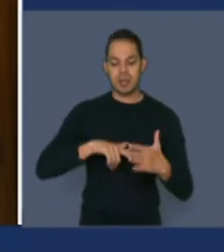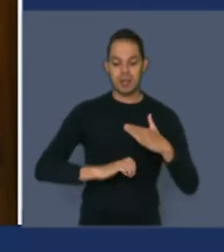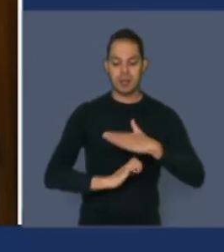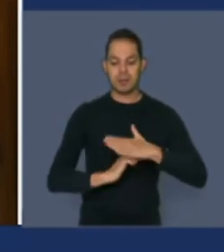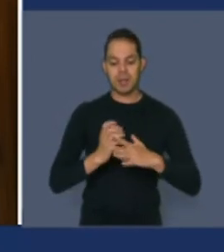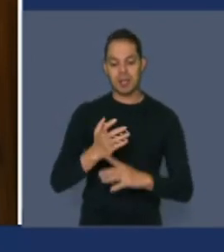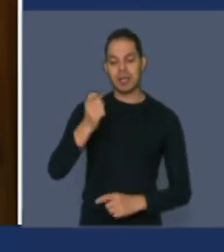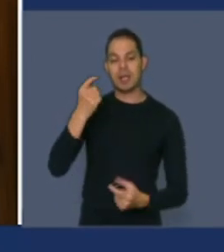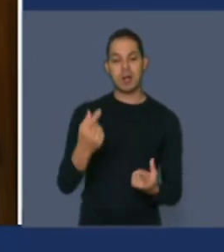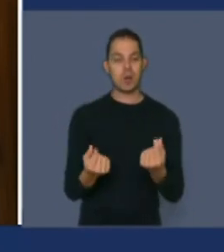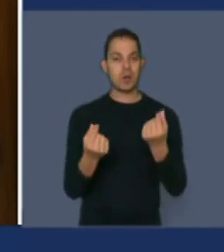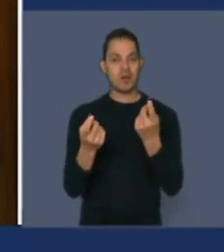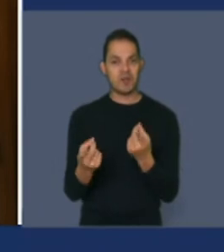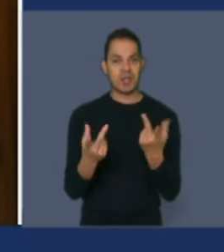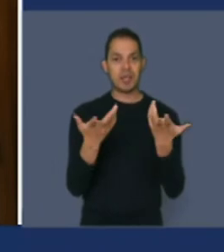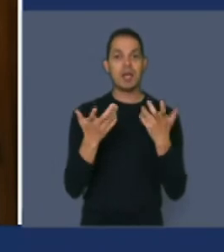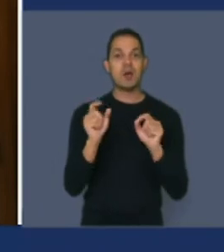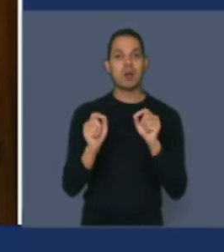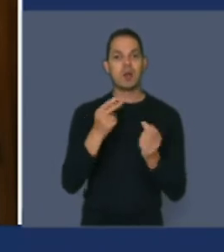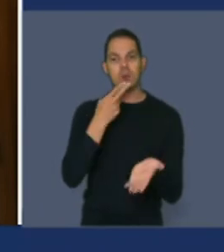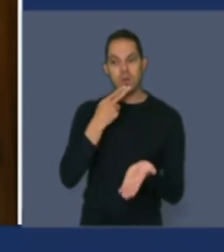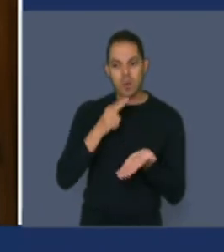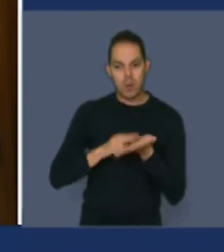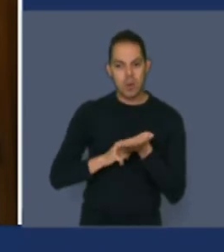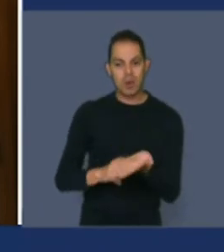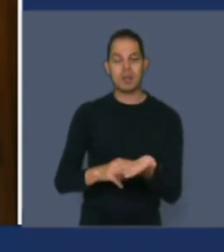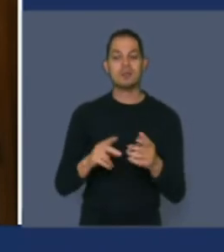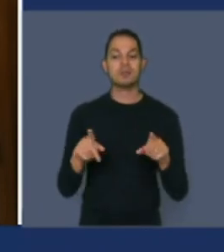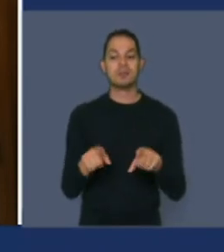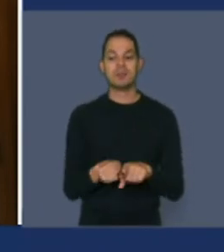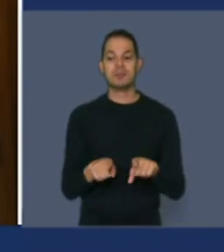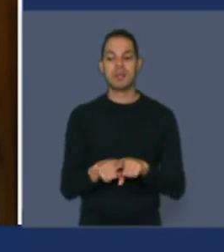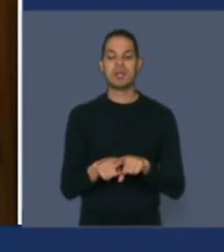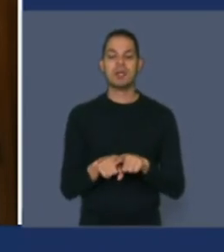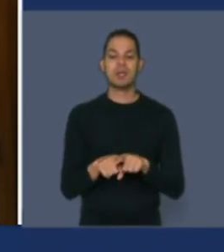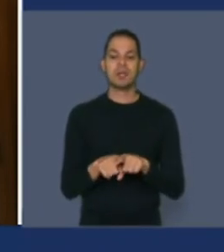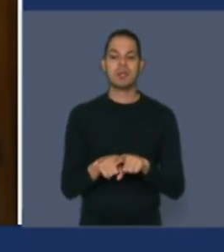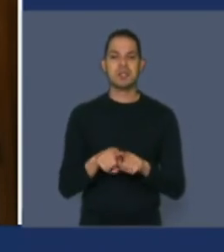CORREIOS ESTÃO FECHANDO E TIRANDO TODOS OS DIREITOS DO POVO BRASILEIRO , OS NOSSOS